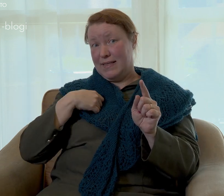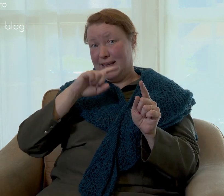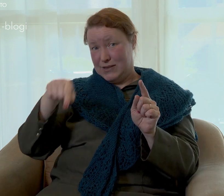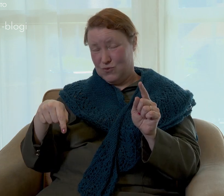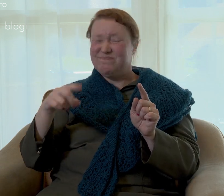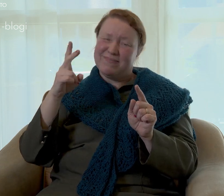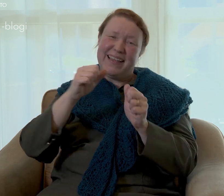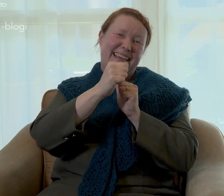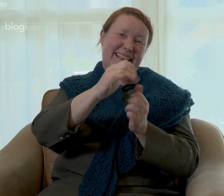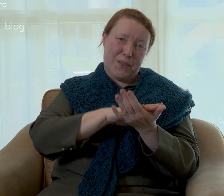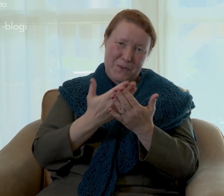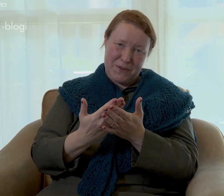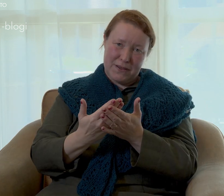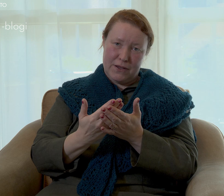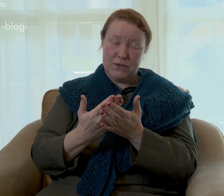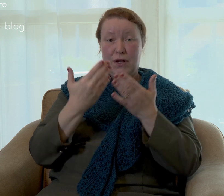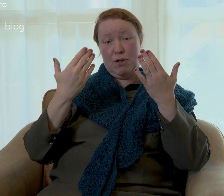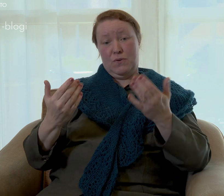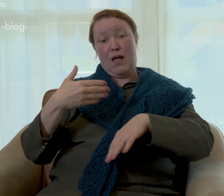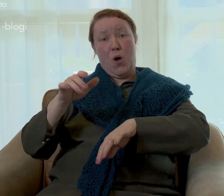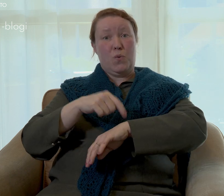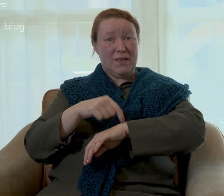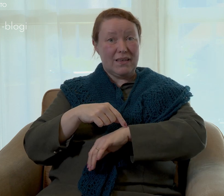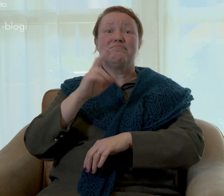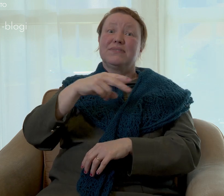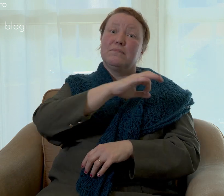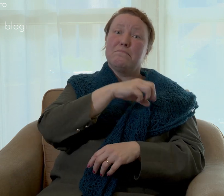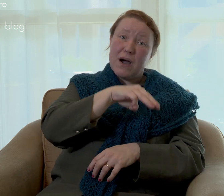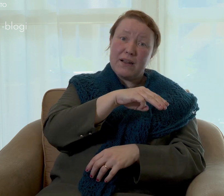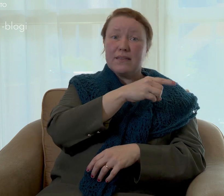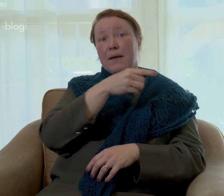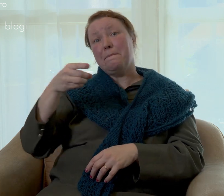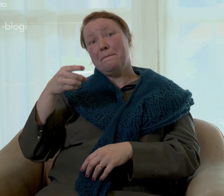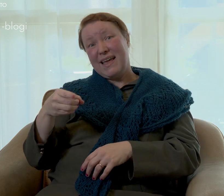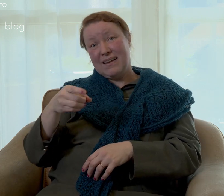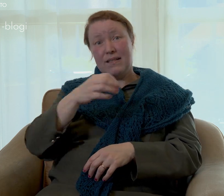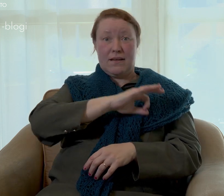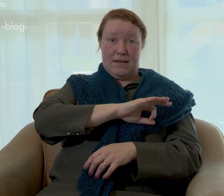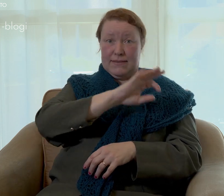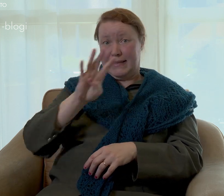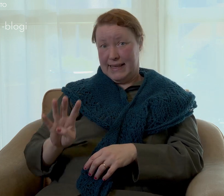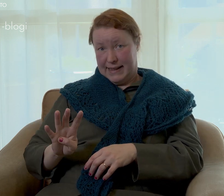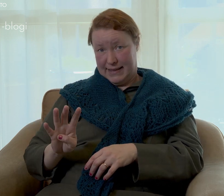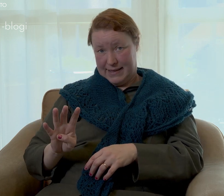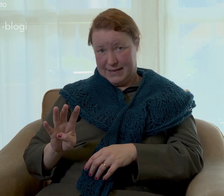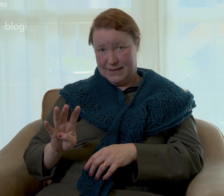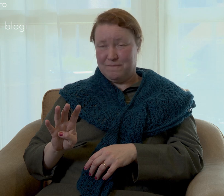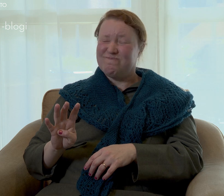äänipuhelun ja tulkkaavat keskustelun. Pilotin aikana viittomakielinen hätäpuhelu on ollut auki ma-pe klo 8 - 16.